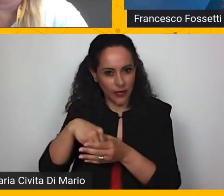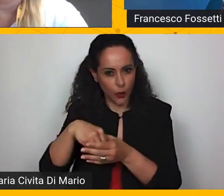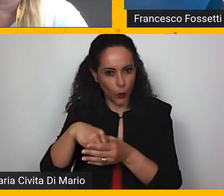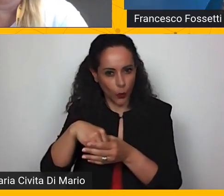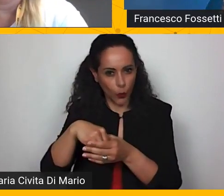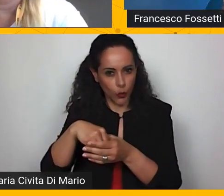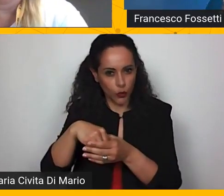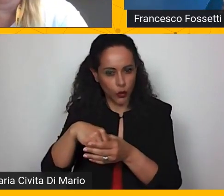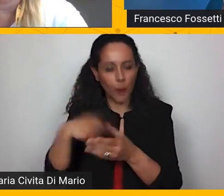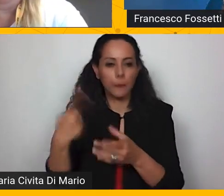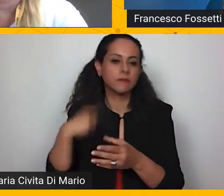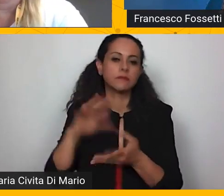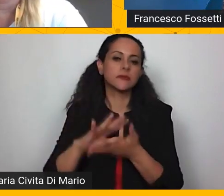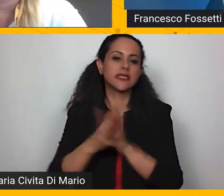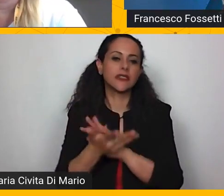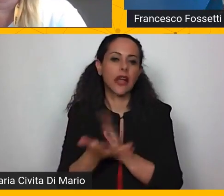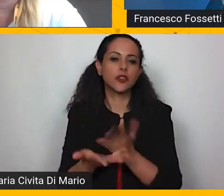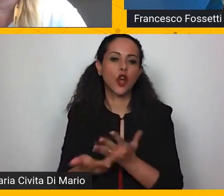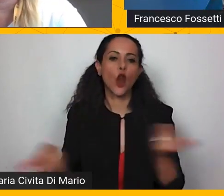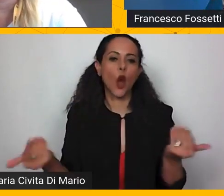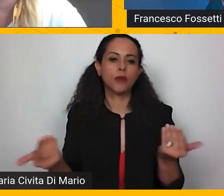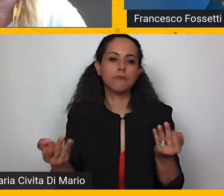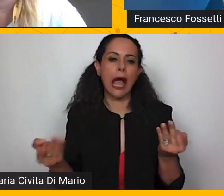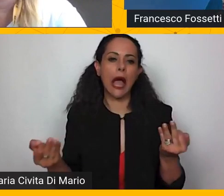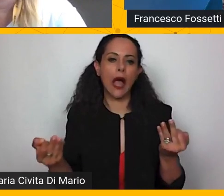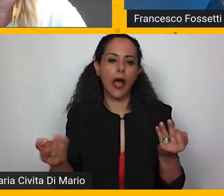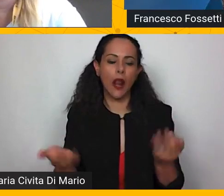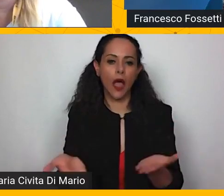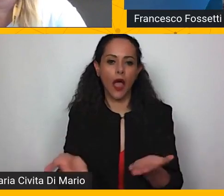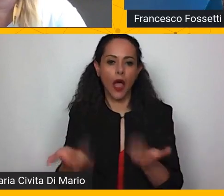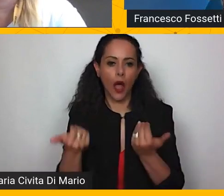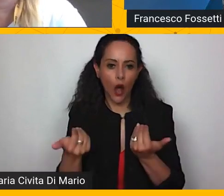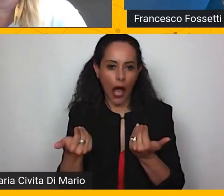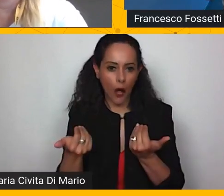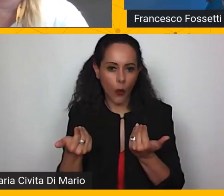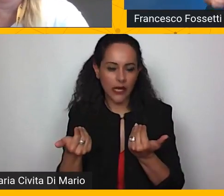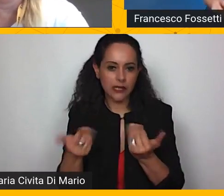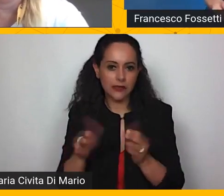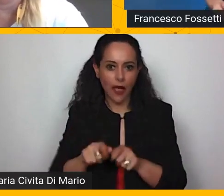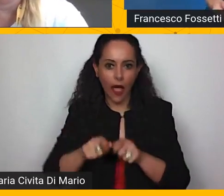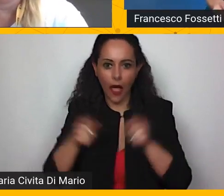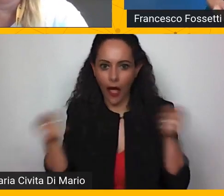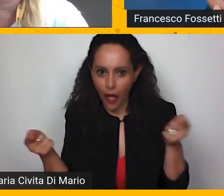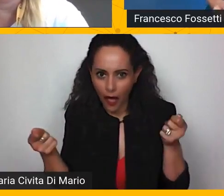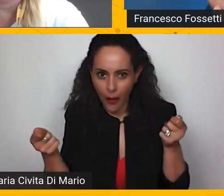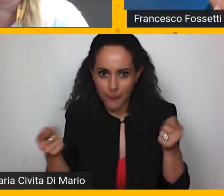appunto l'atto di acquistarle